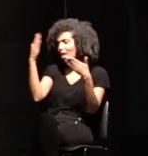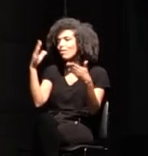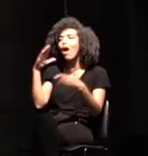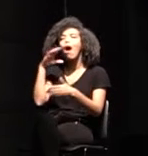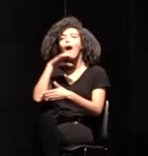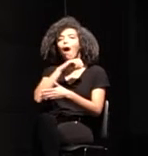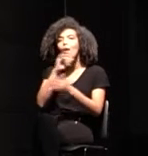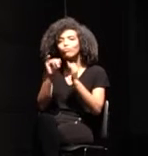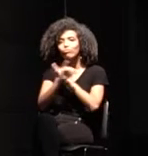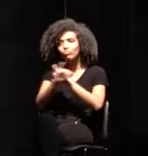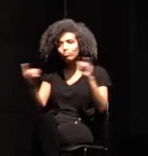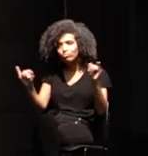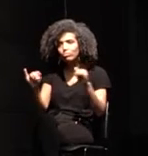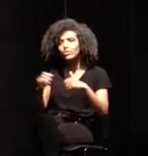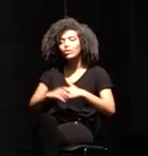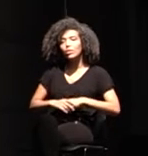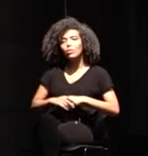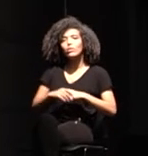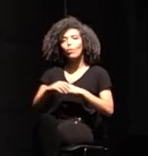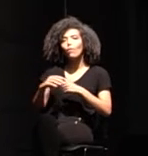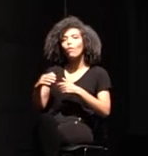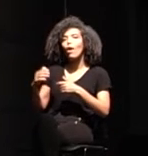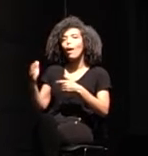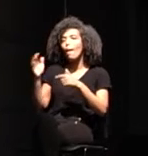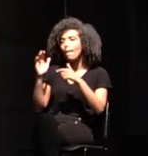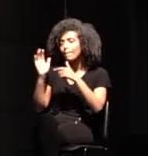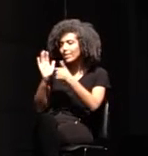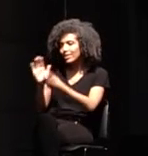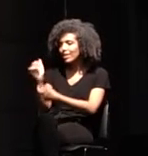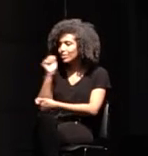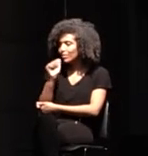e depois apresentar as nossas palestrantes de hoje.